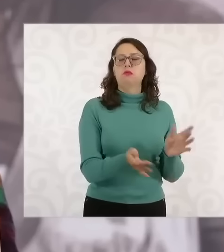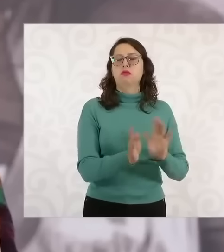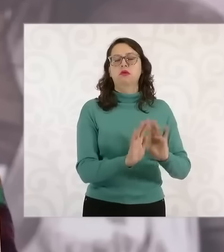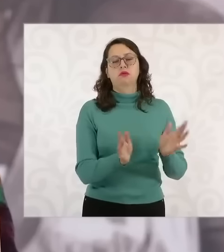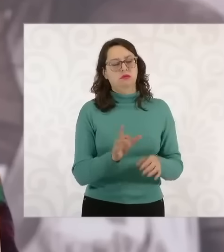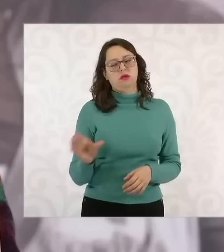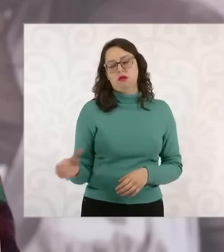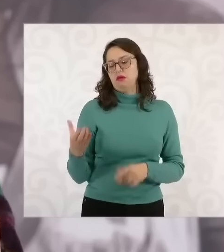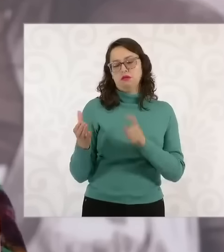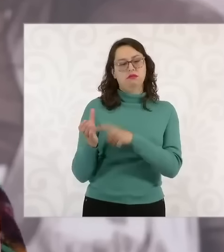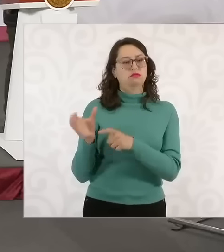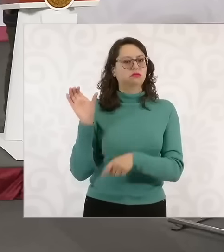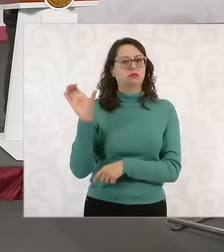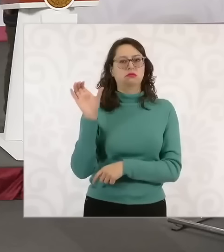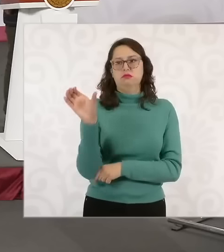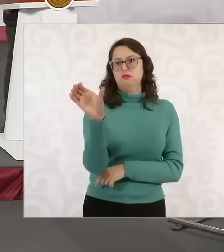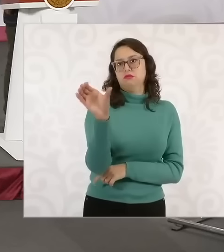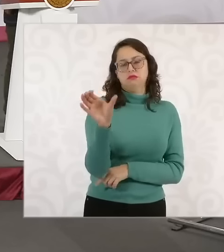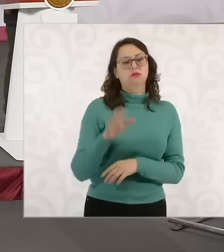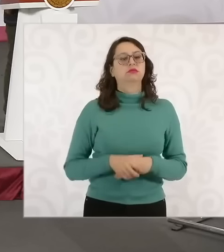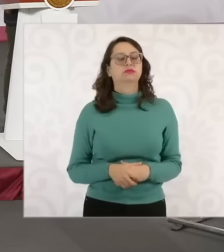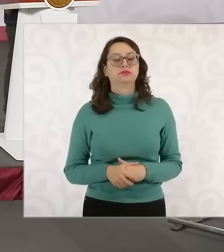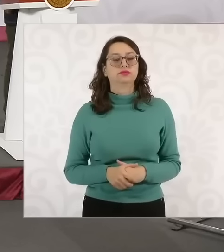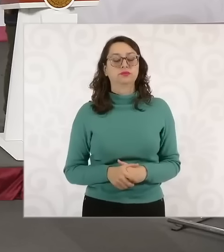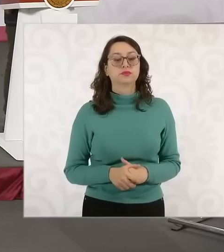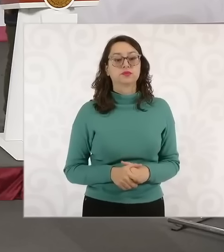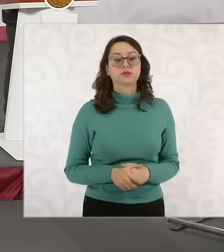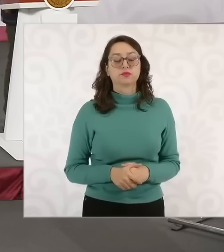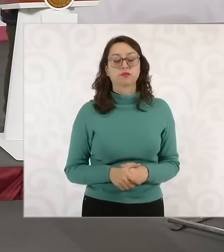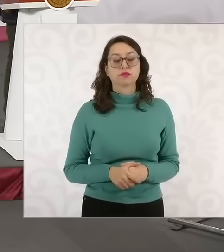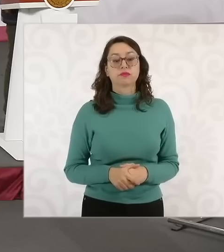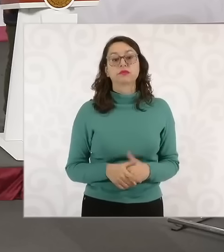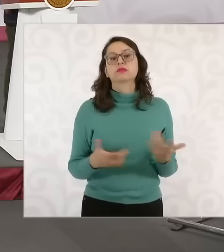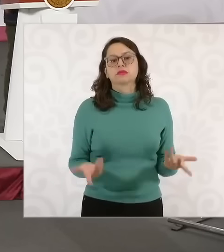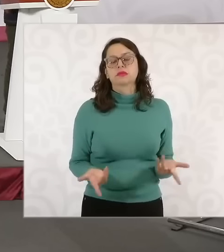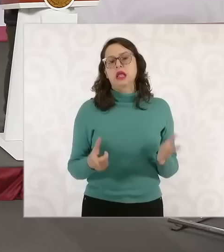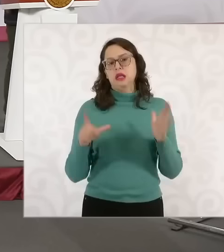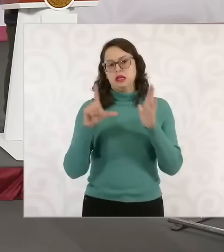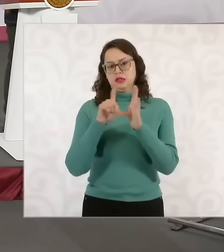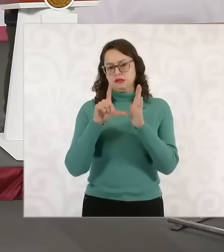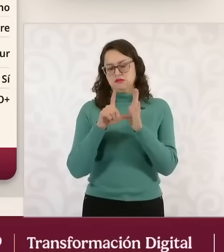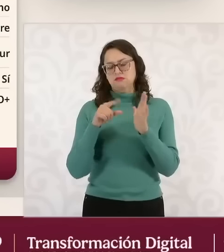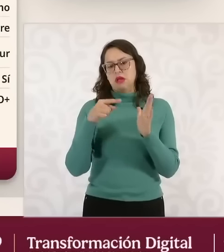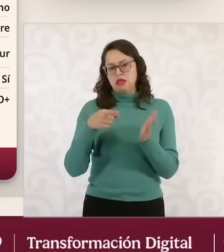credencial en su casa. Siguiente. ¿Qué tiene la credencial? Primero, eh su nombre completo,